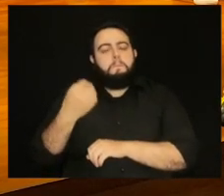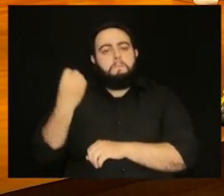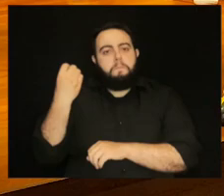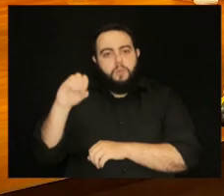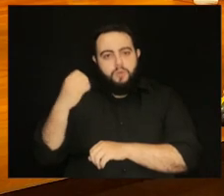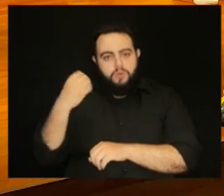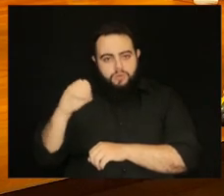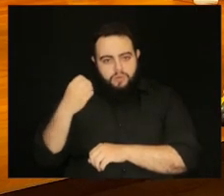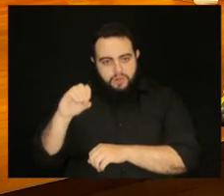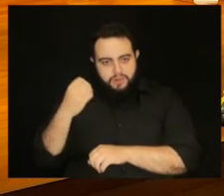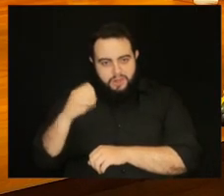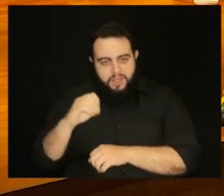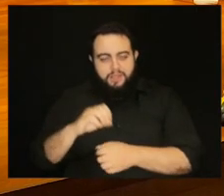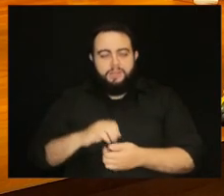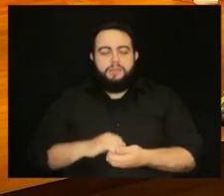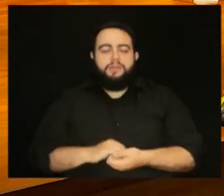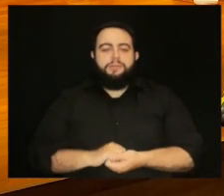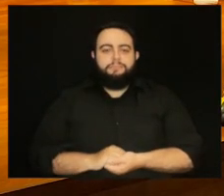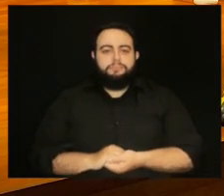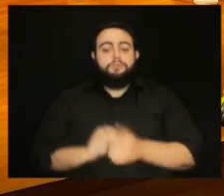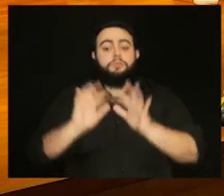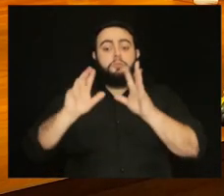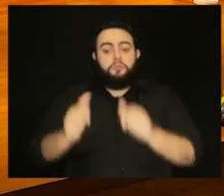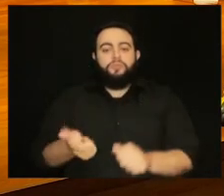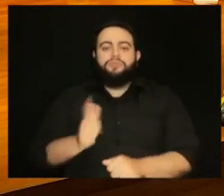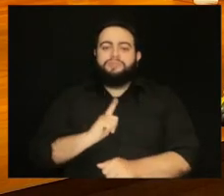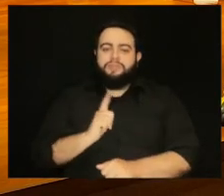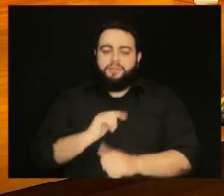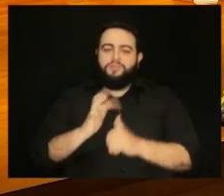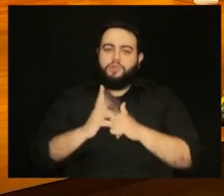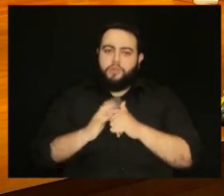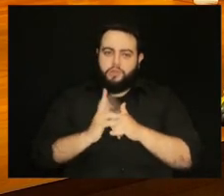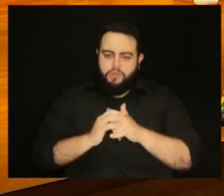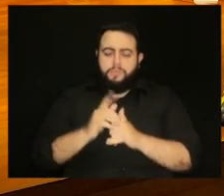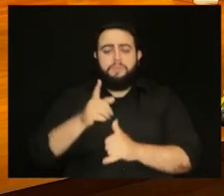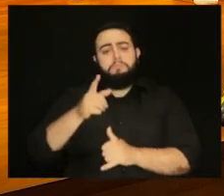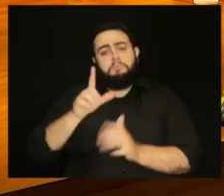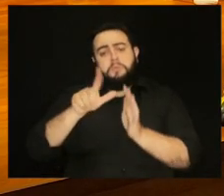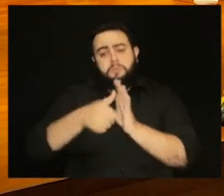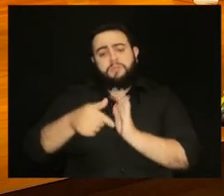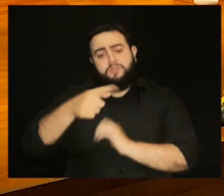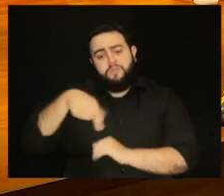El Chamuyo. Isso tudo tem no YouTube. Depois, vocês todos deram os dados né, eu vou mandar para vocês